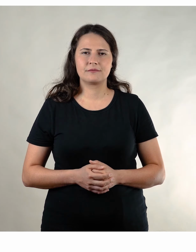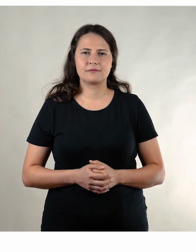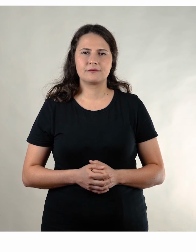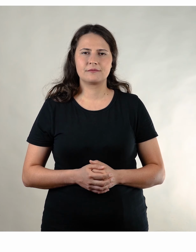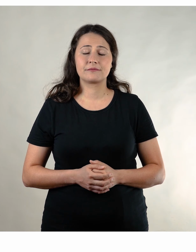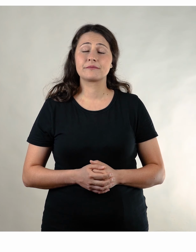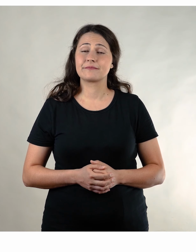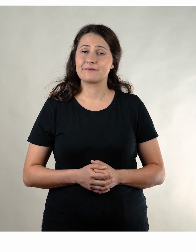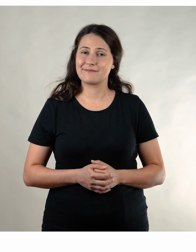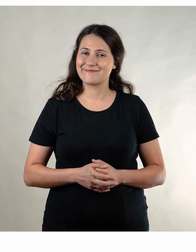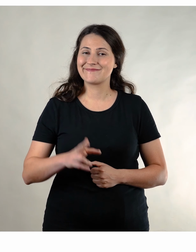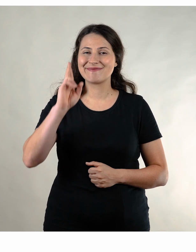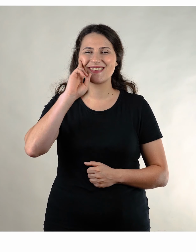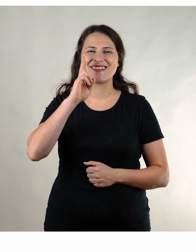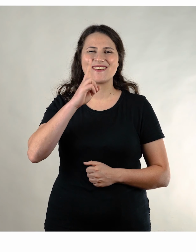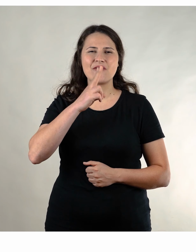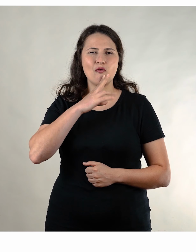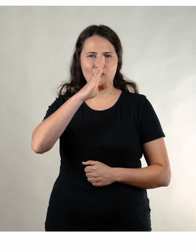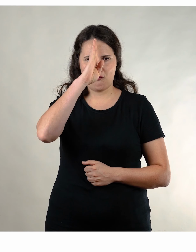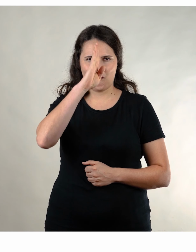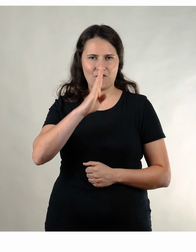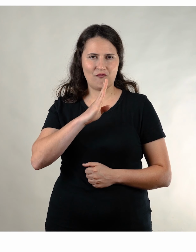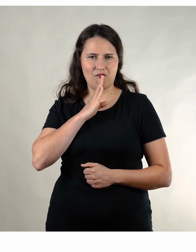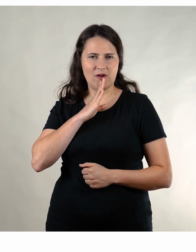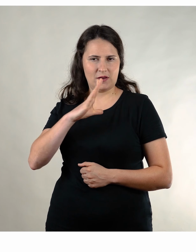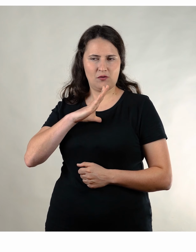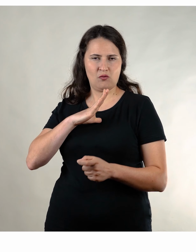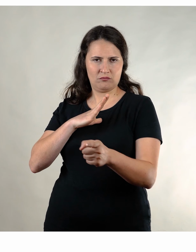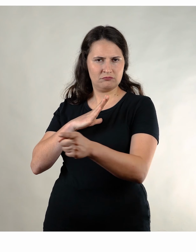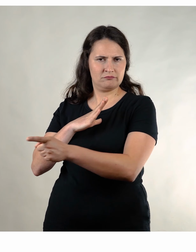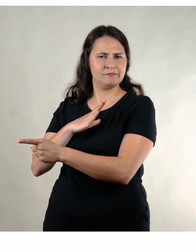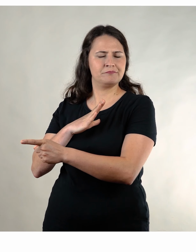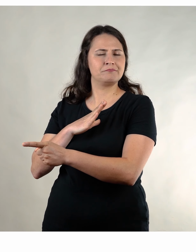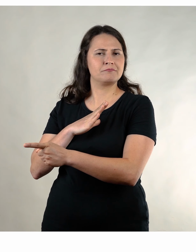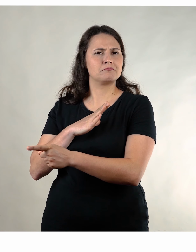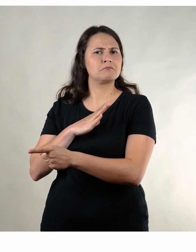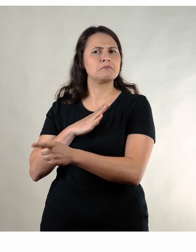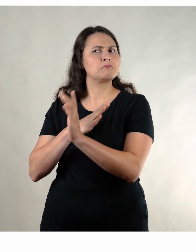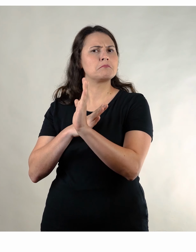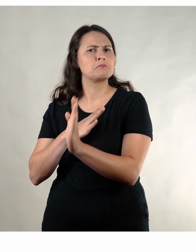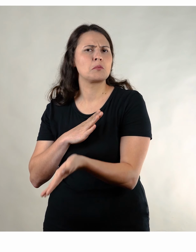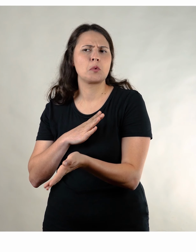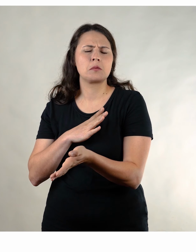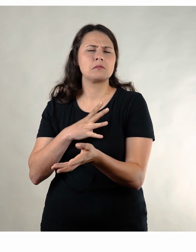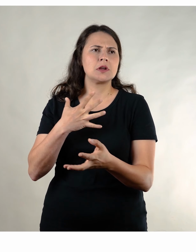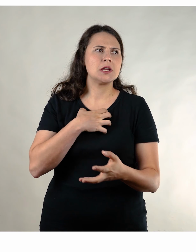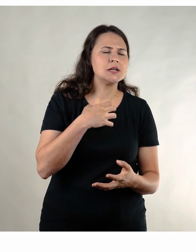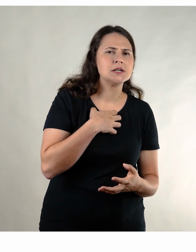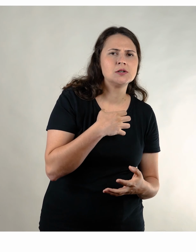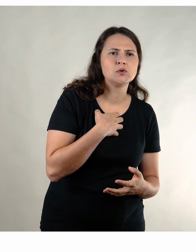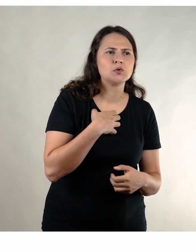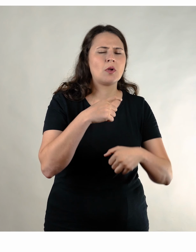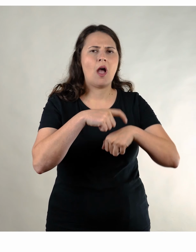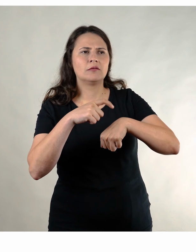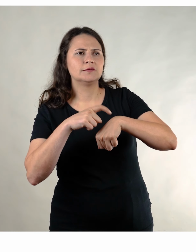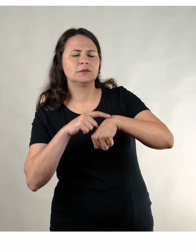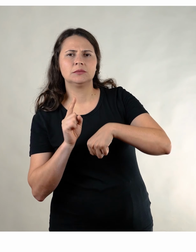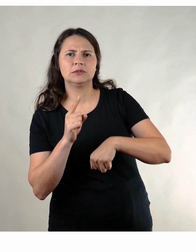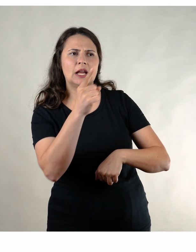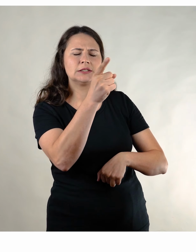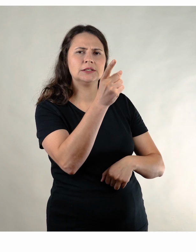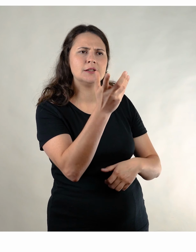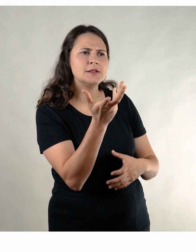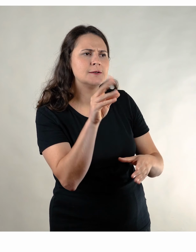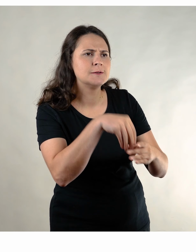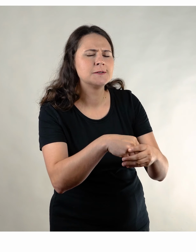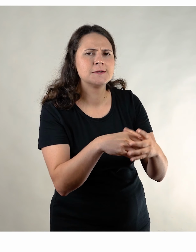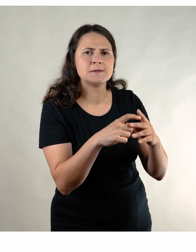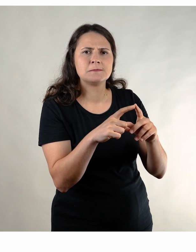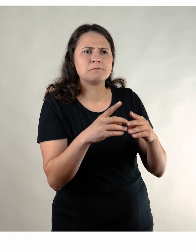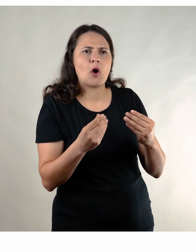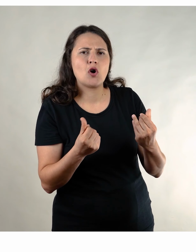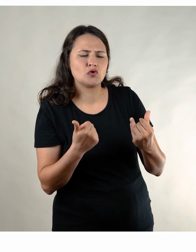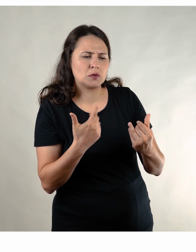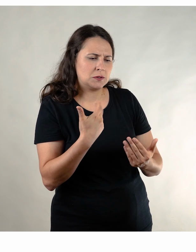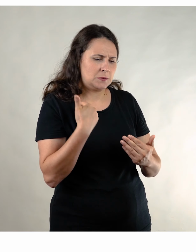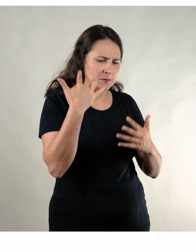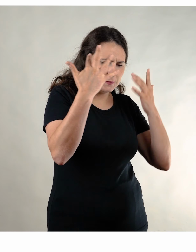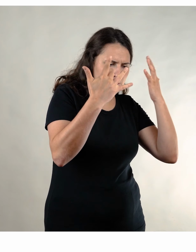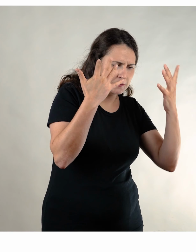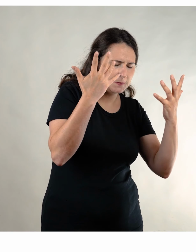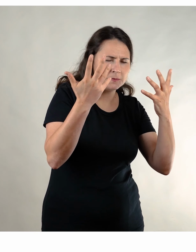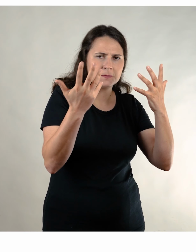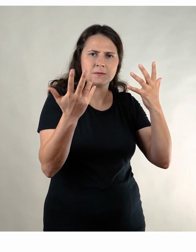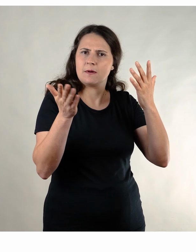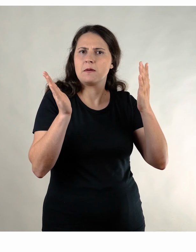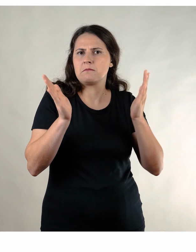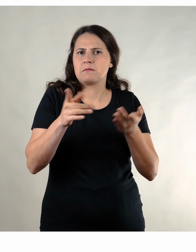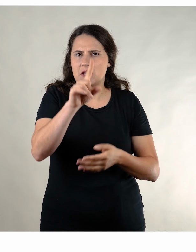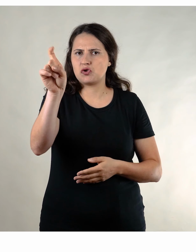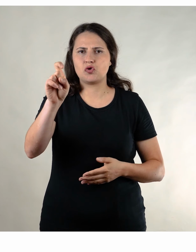Τα άτομα με προβλήματα ακοής μπορεί να έχουν πολλές ανησυχίες πριν τη συμμετοχή τους σε κάποιο ταξίδι: